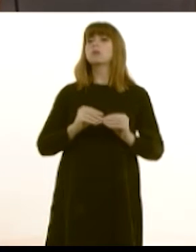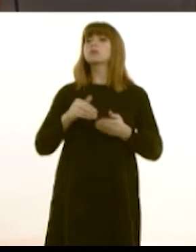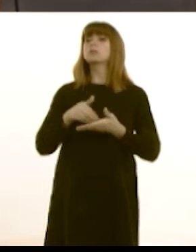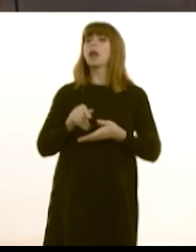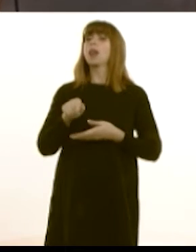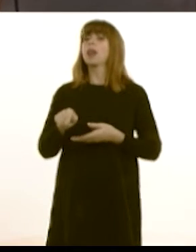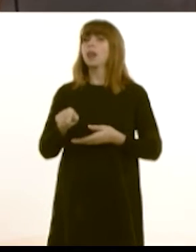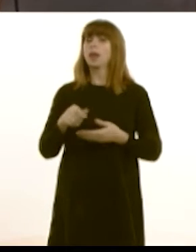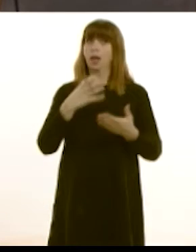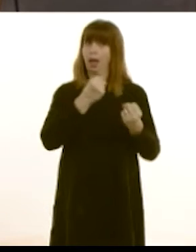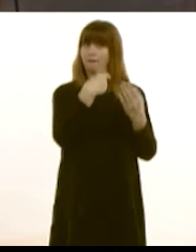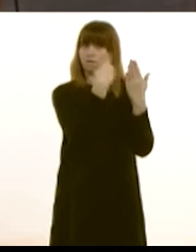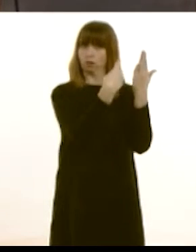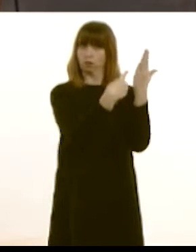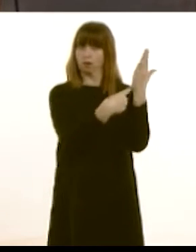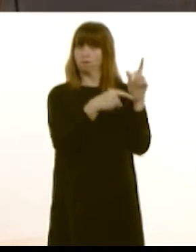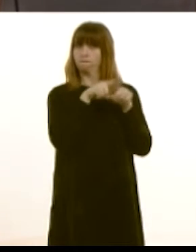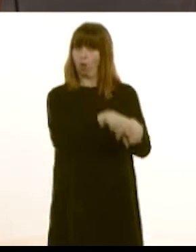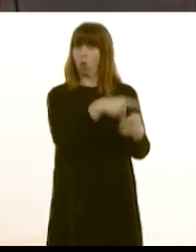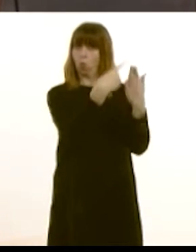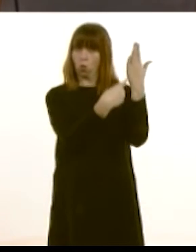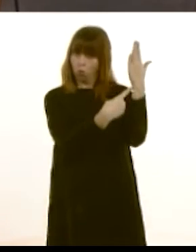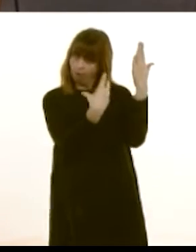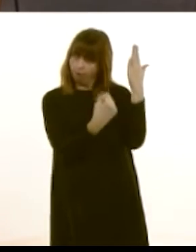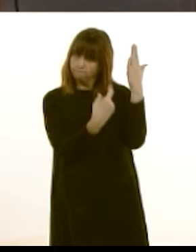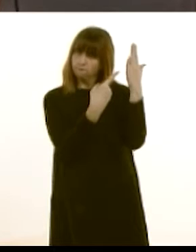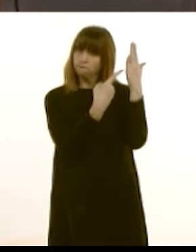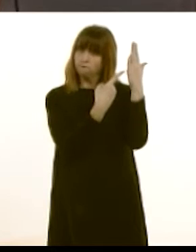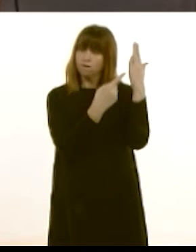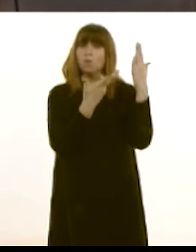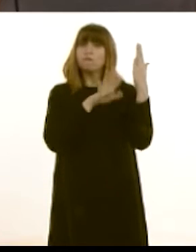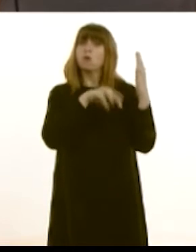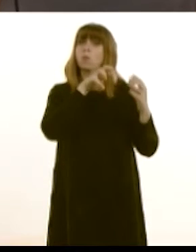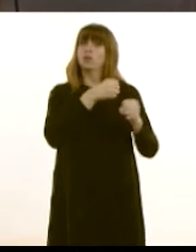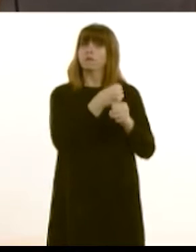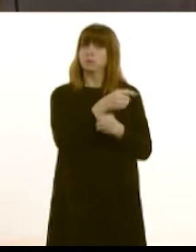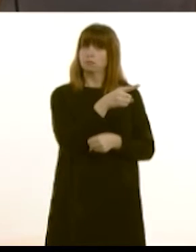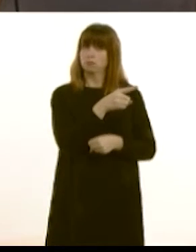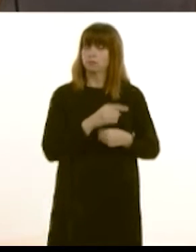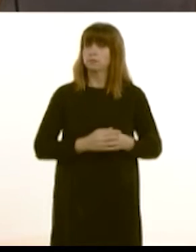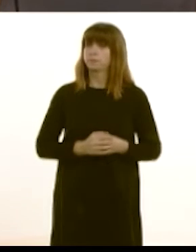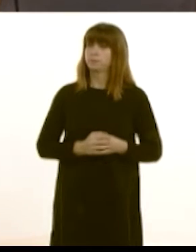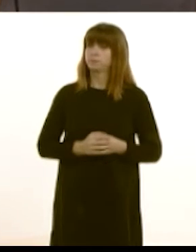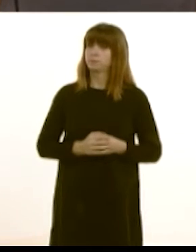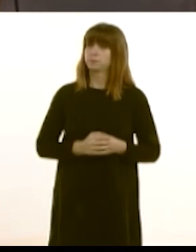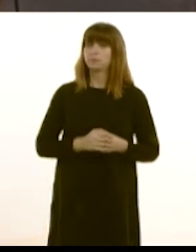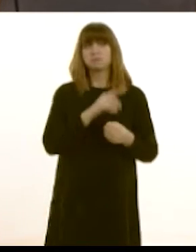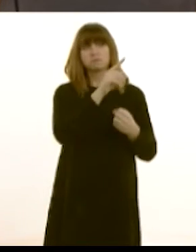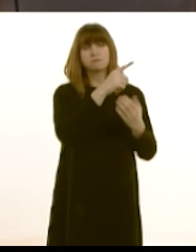Mae yna ganllawiau ar gaelómae yna ganllawiau ar gael o Lywodraeth Cymru, sef y canllawiau